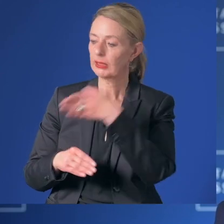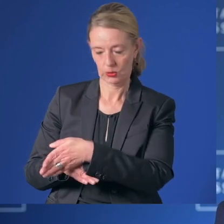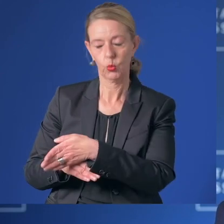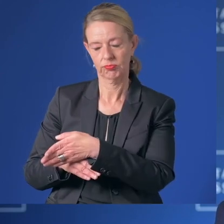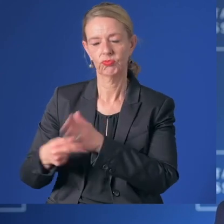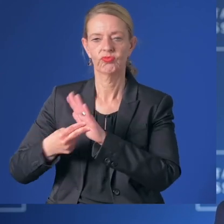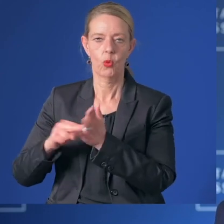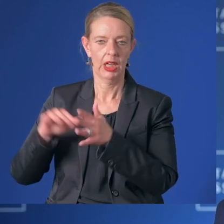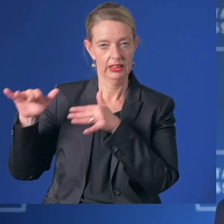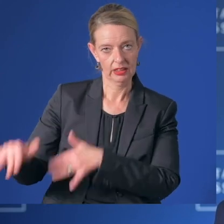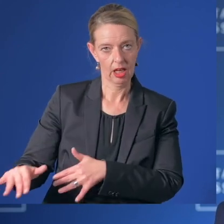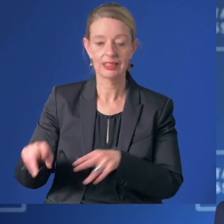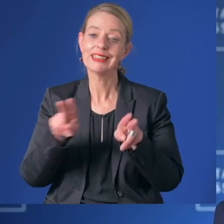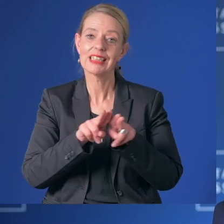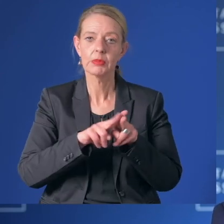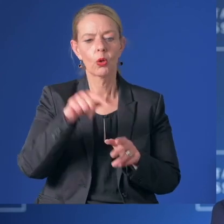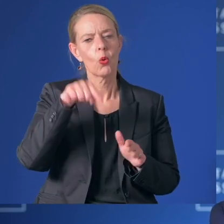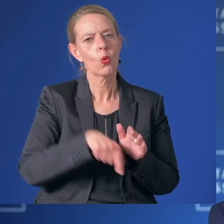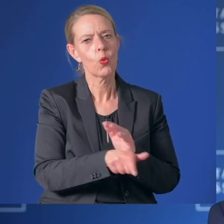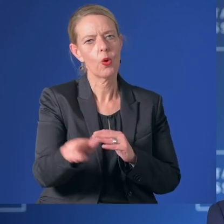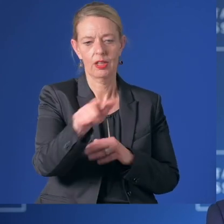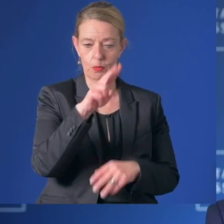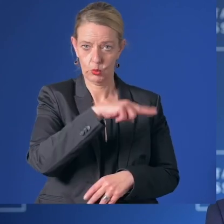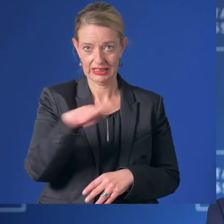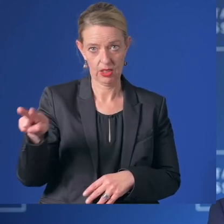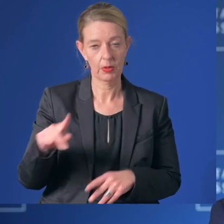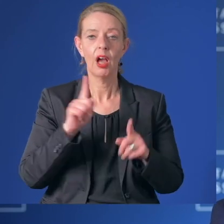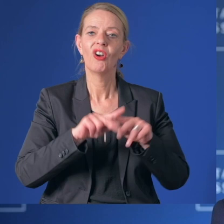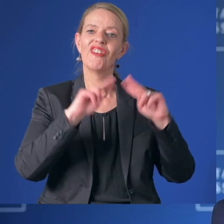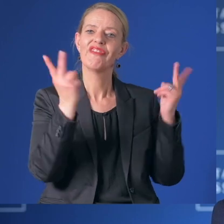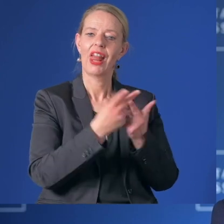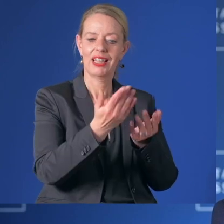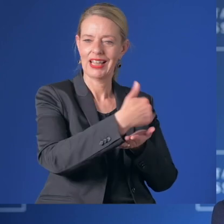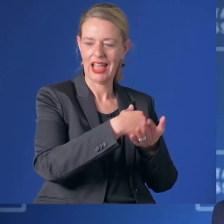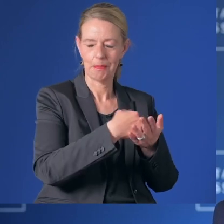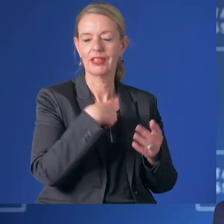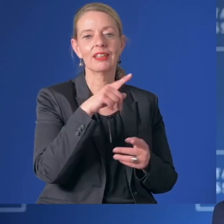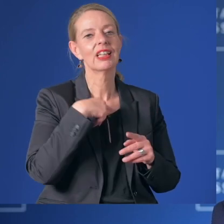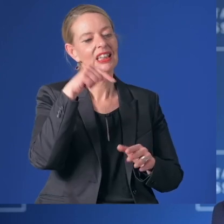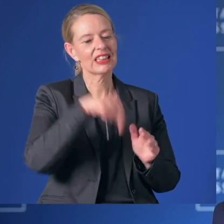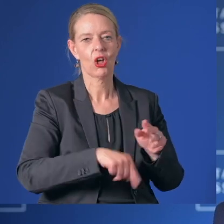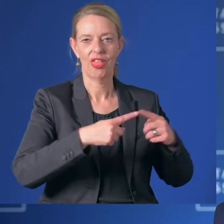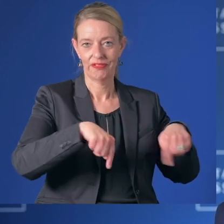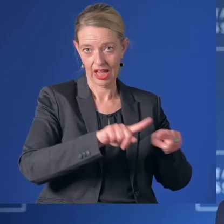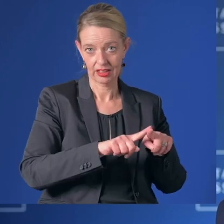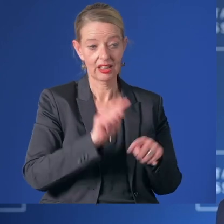Besucher ein, wie unser Ruhrmuseum und auch unser Welterbe-Zollverein. Veranstaltungen im Freien sind